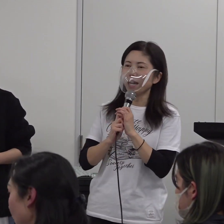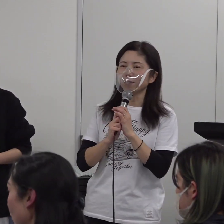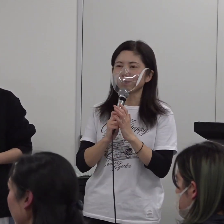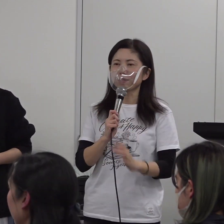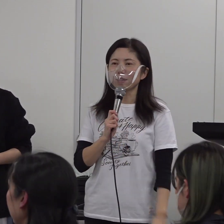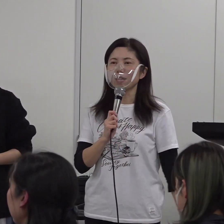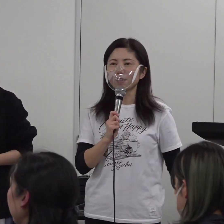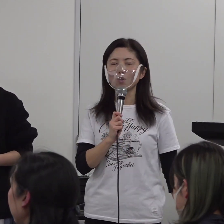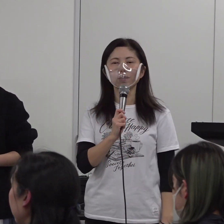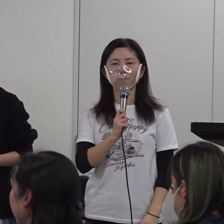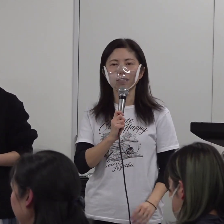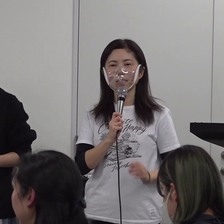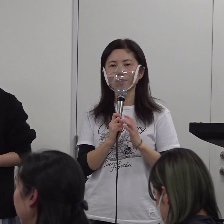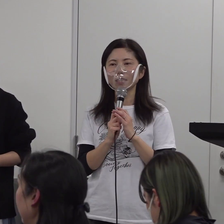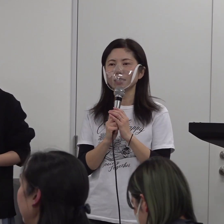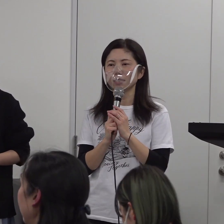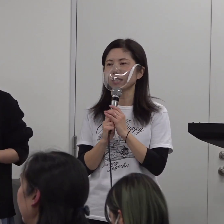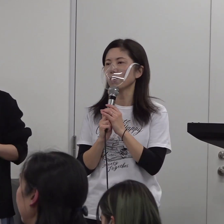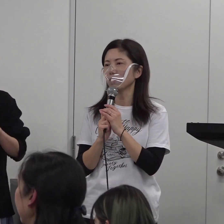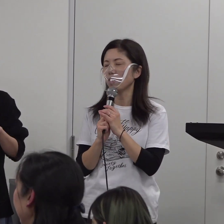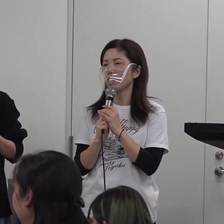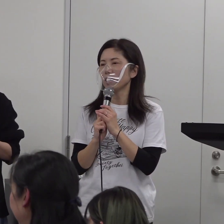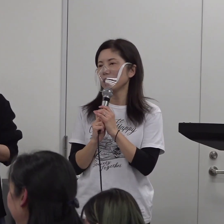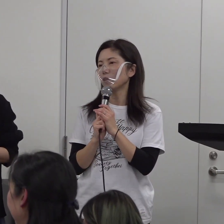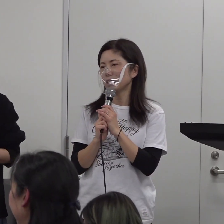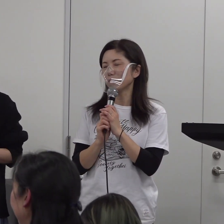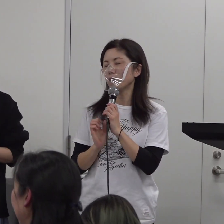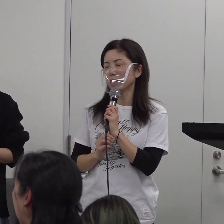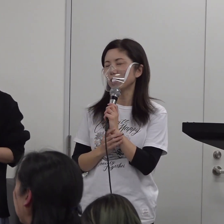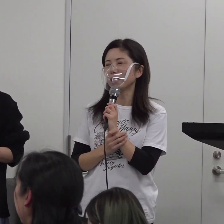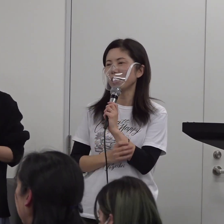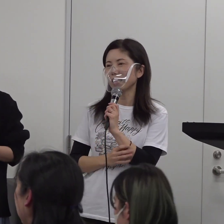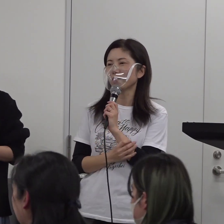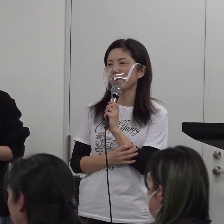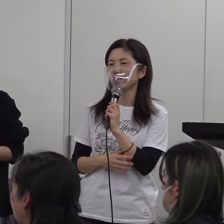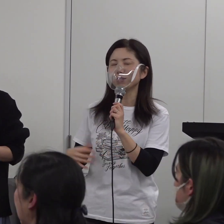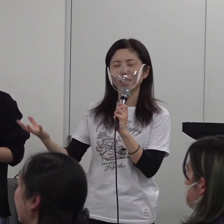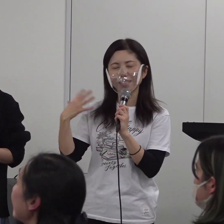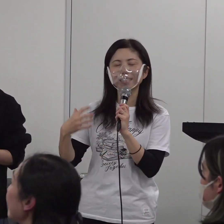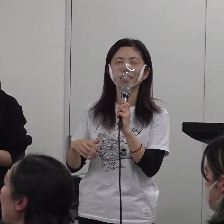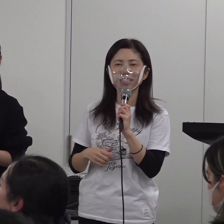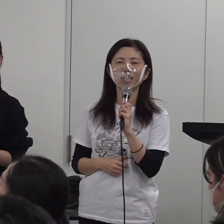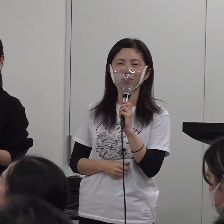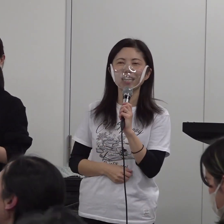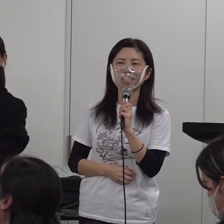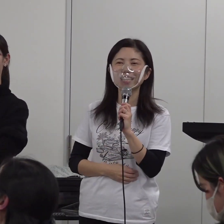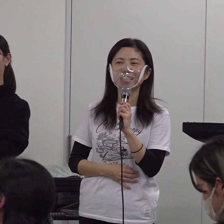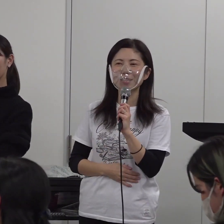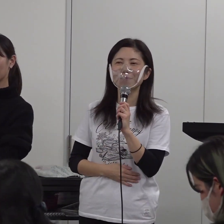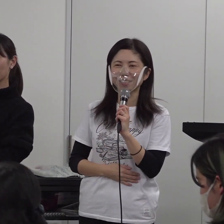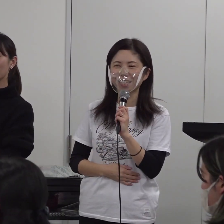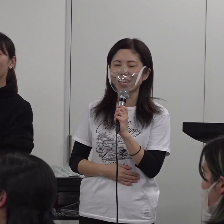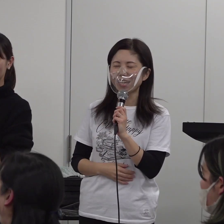では今日ね、また私先ほど1個質問を忘れていたとユーザーさんたち から教えていただきまして